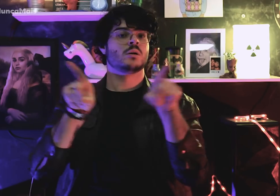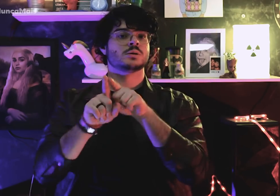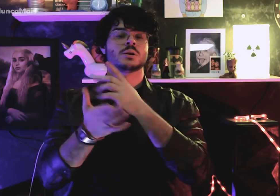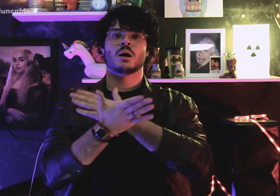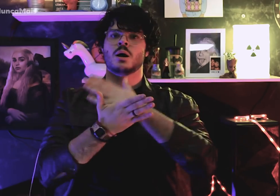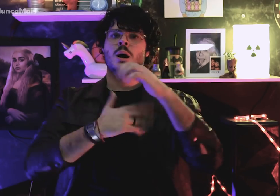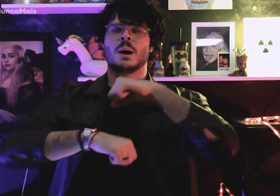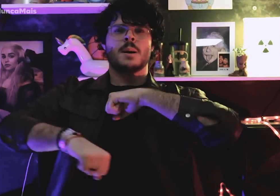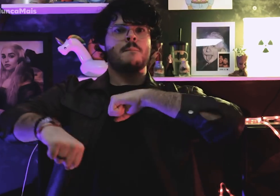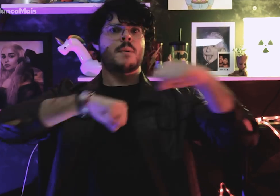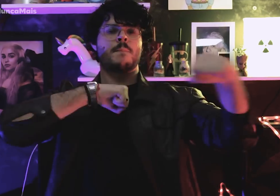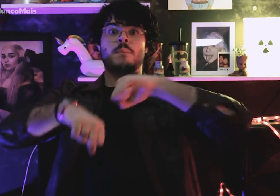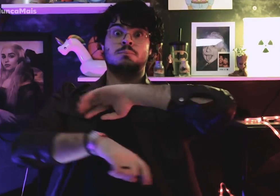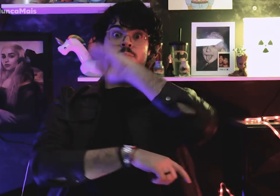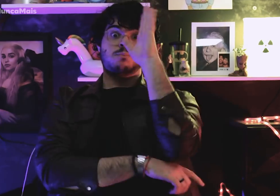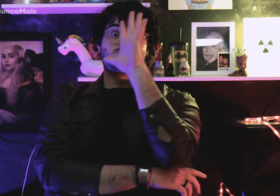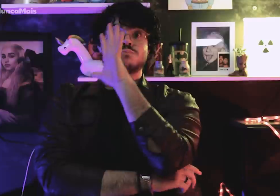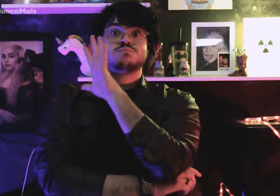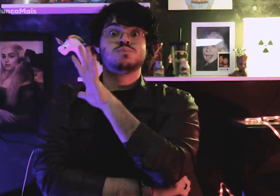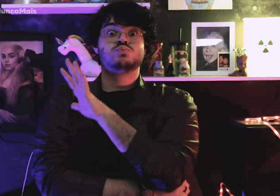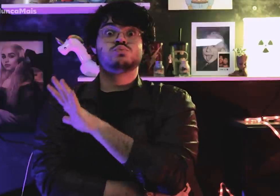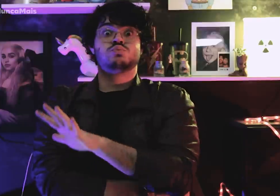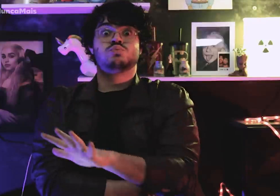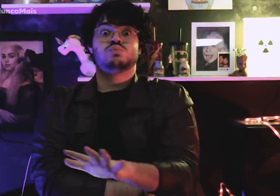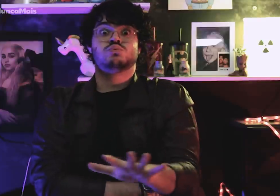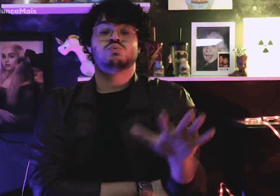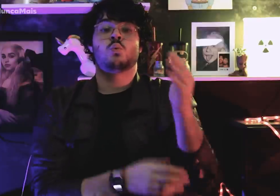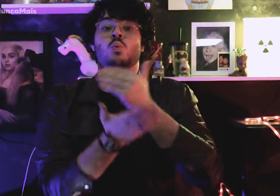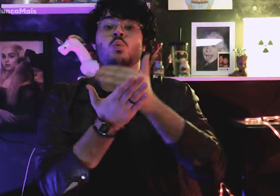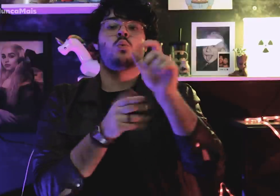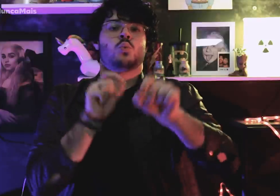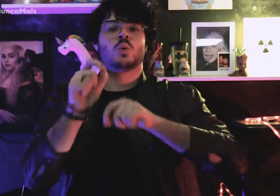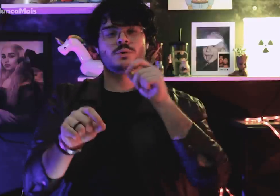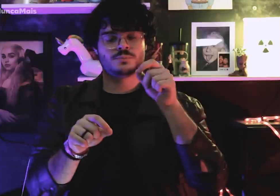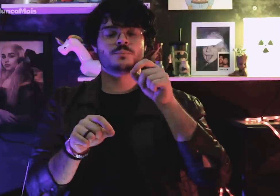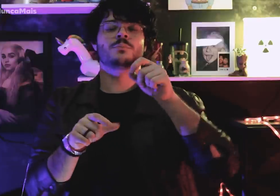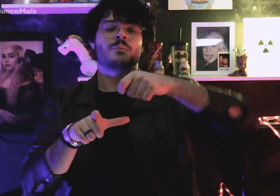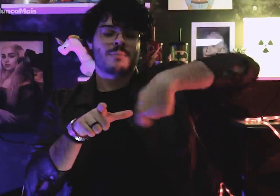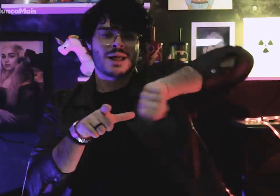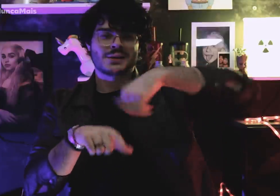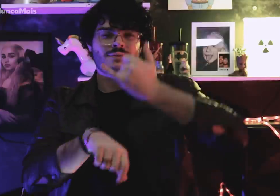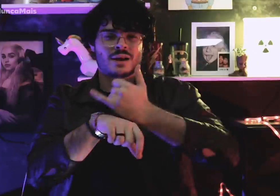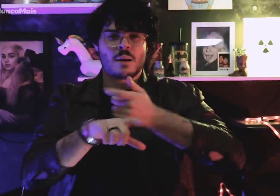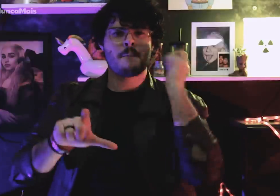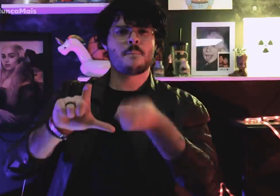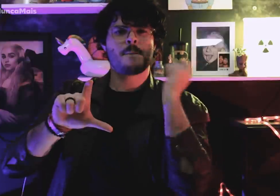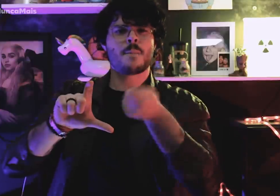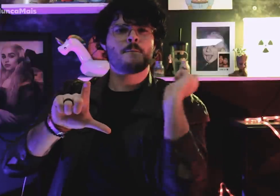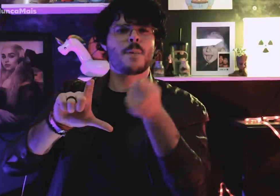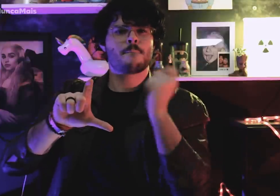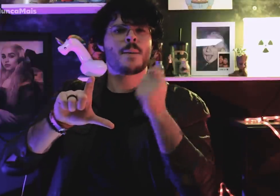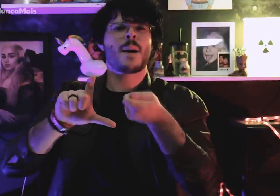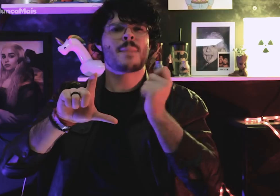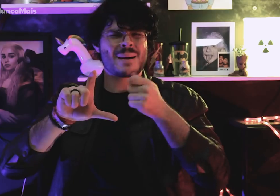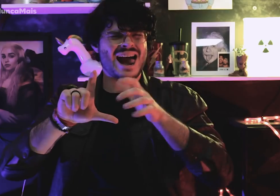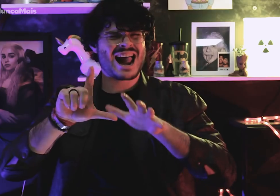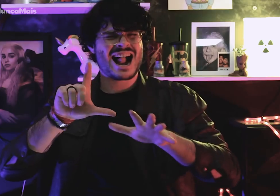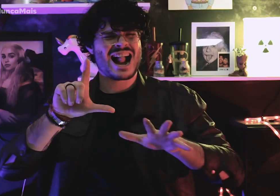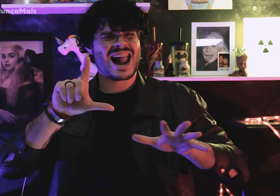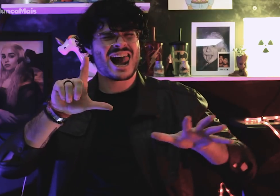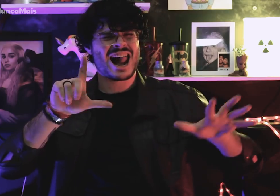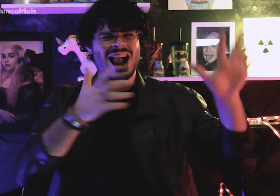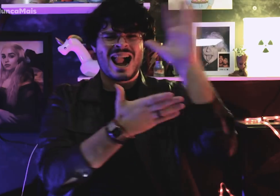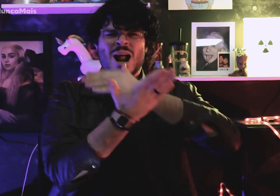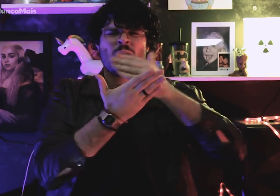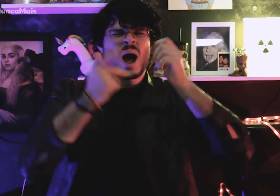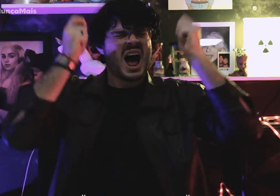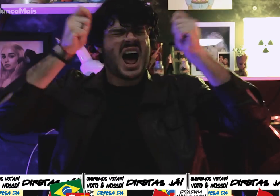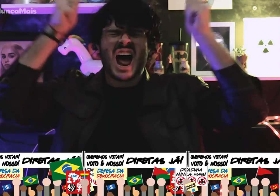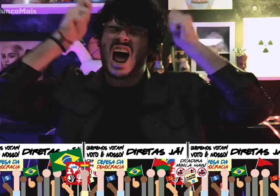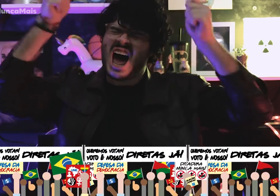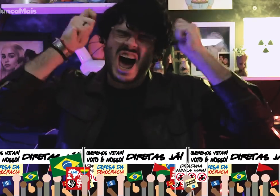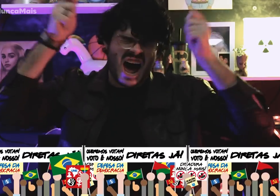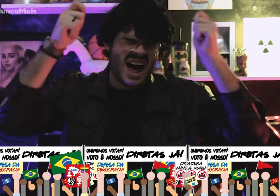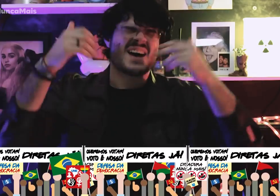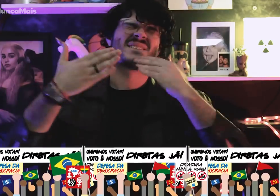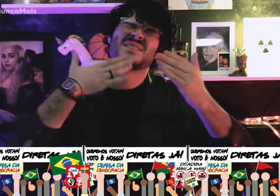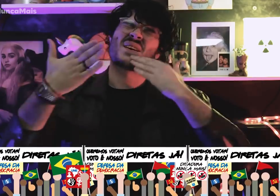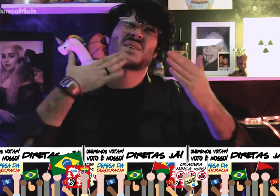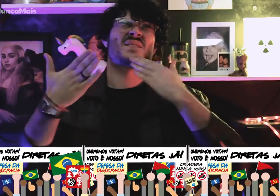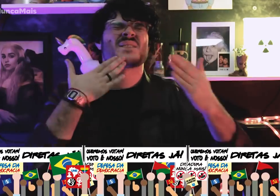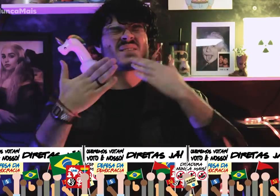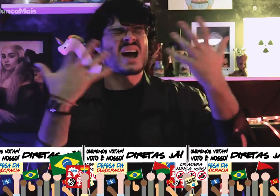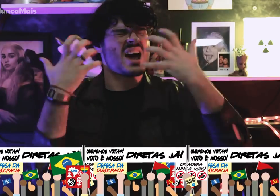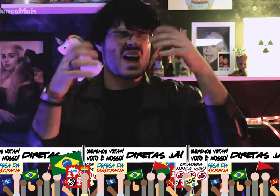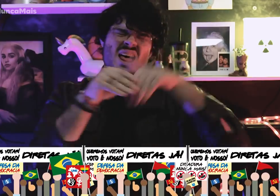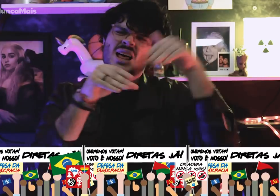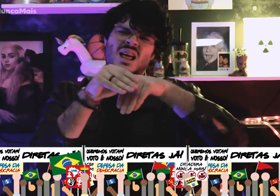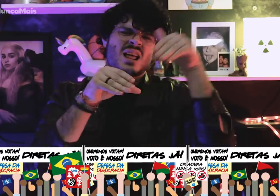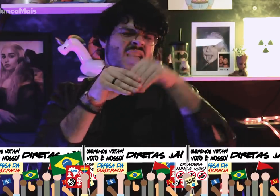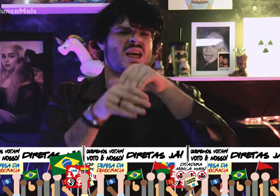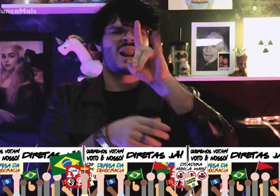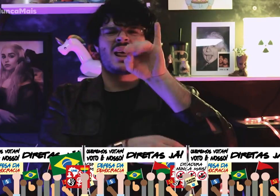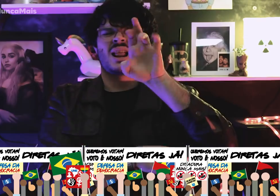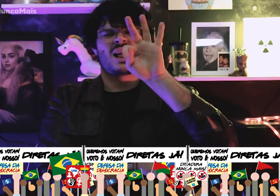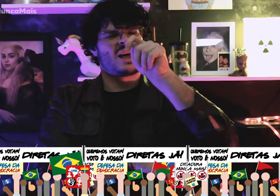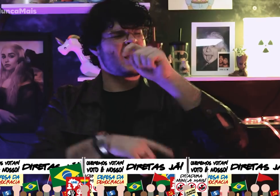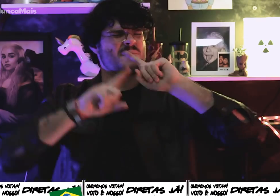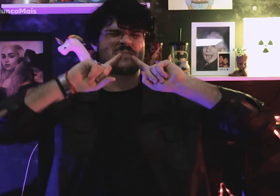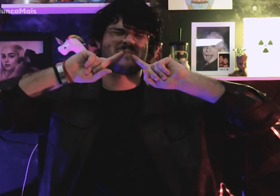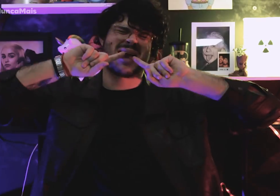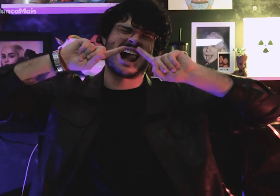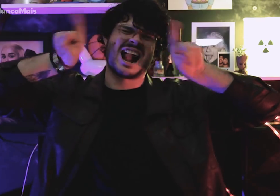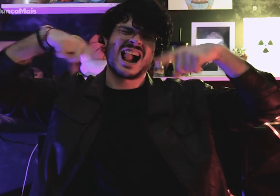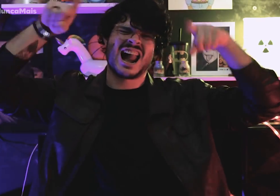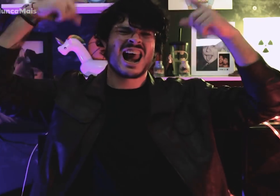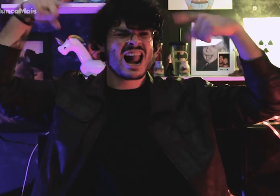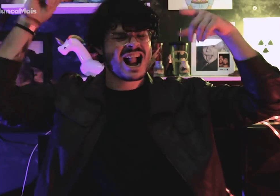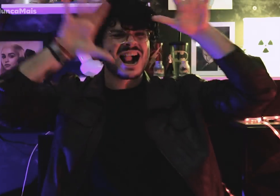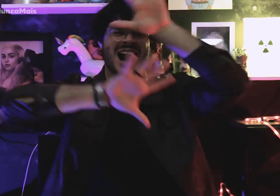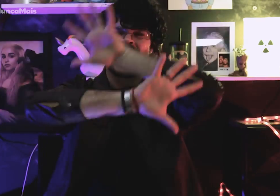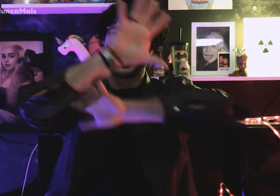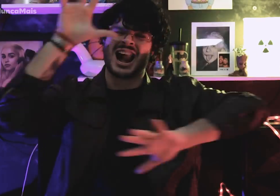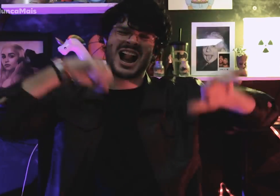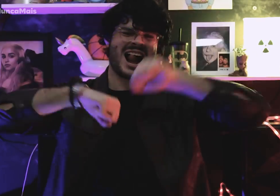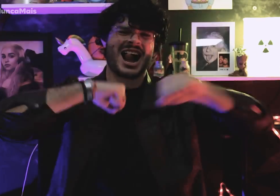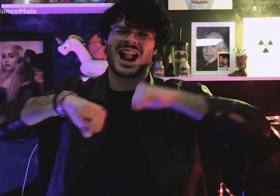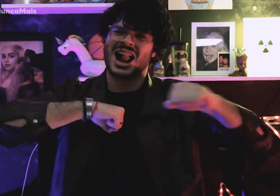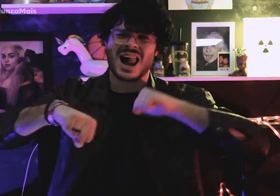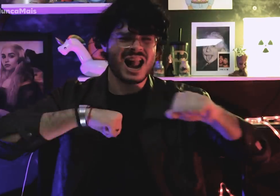manifestantes organizaram panelaços pelo país inteiro em prol da eleição direta.